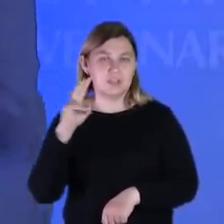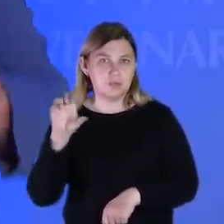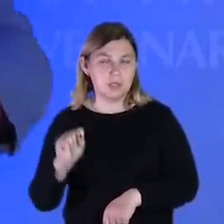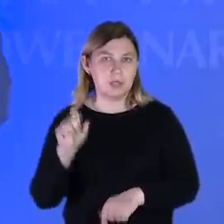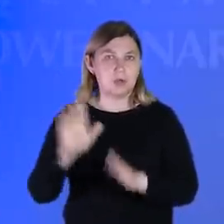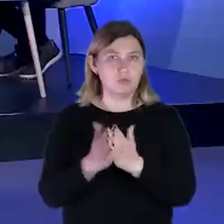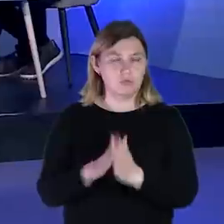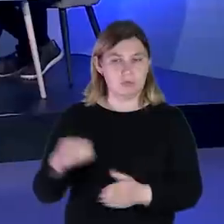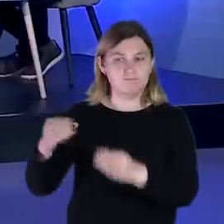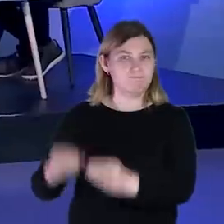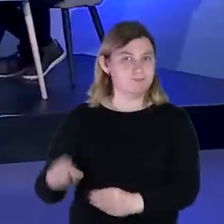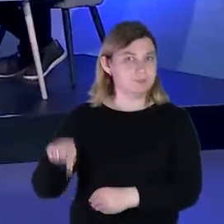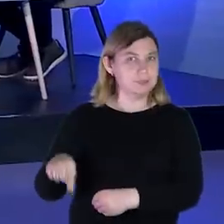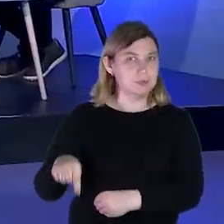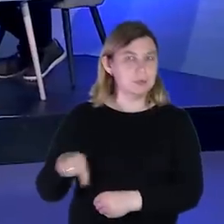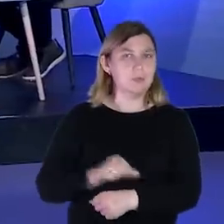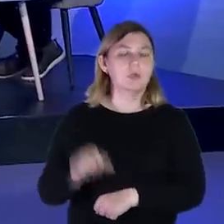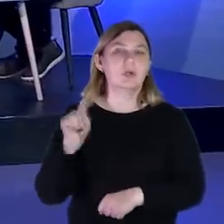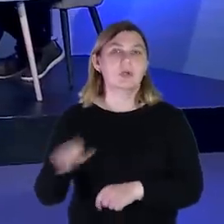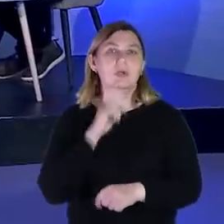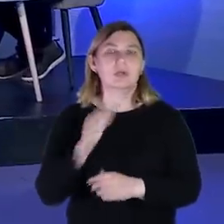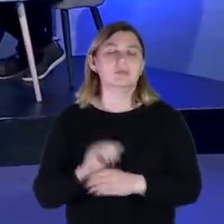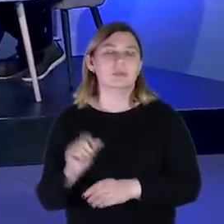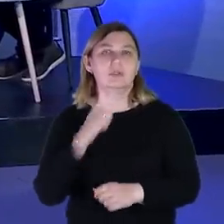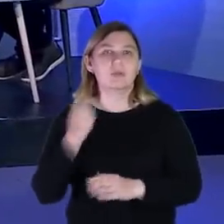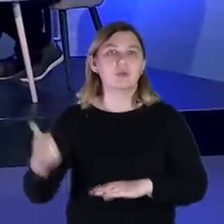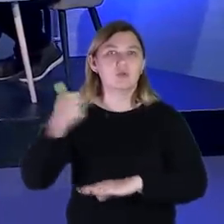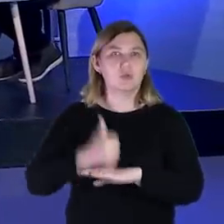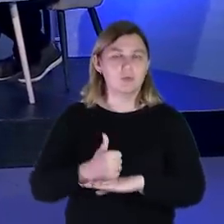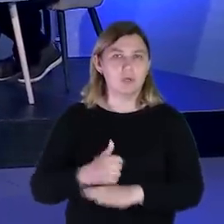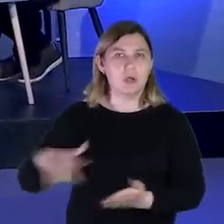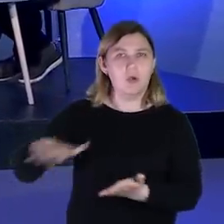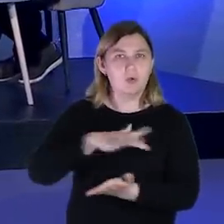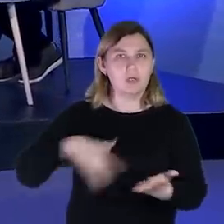Książka jest przede mną: "Kontrwywiad kresowy" na podstawie dowództwa Okręgu Korpusu nr IX w Brześciu.